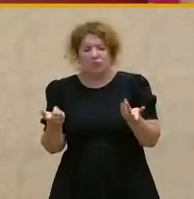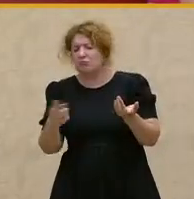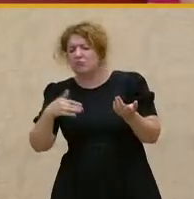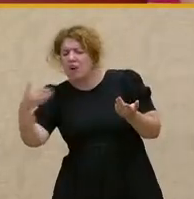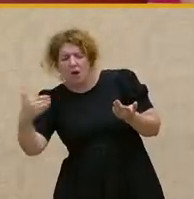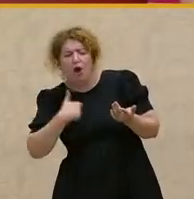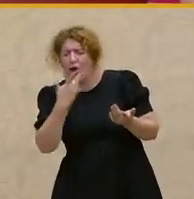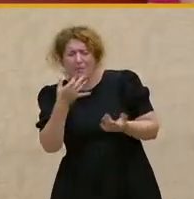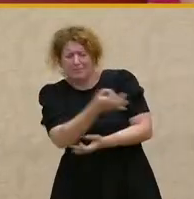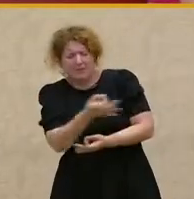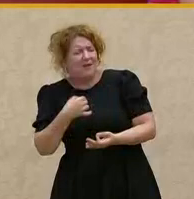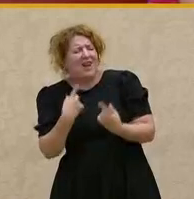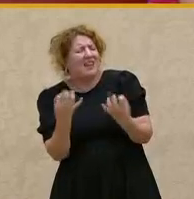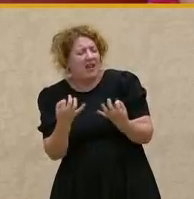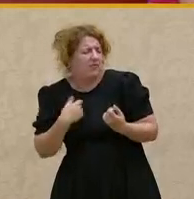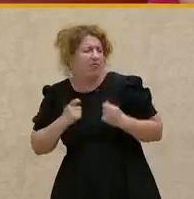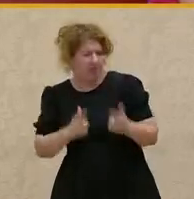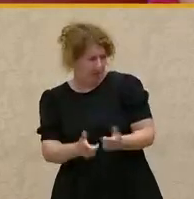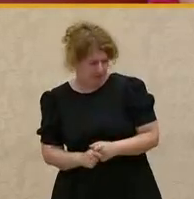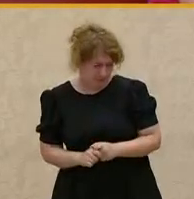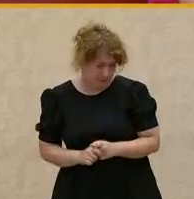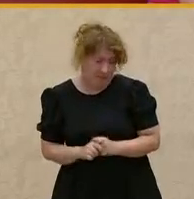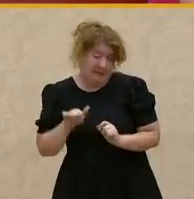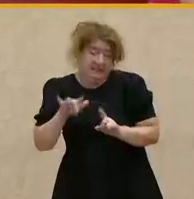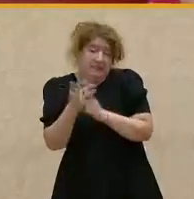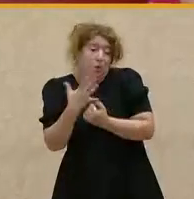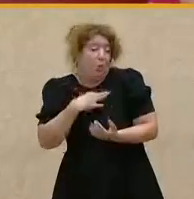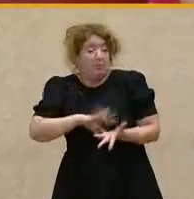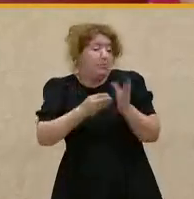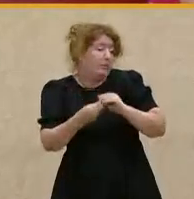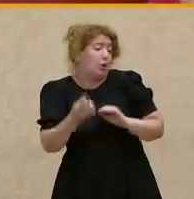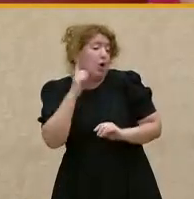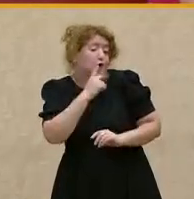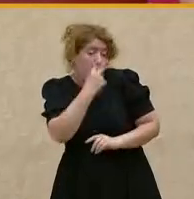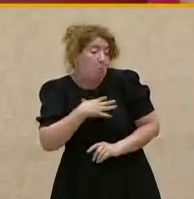discapacidad, en este caso, con sordoceguera. Y estos servicios, que son imprescindibles en